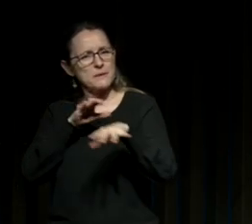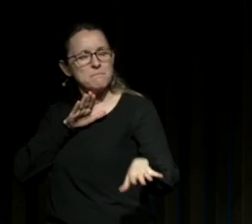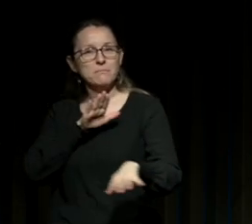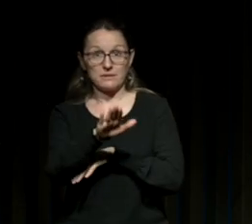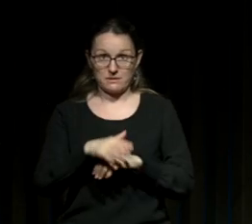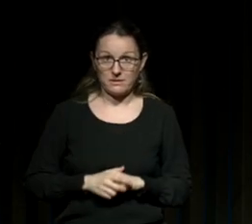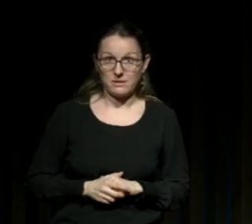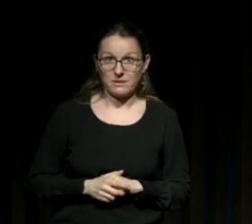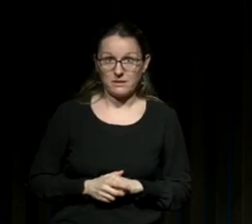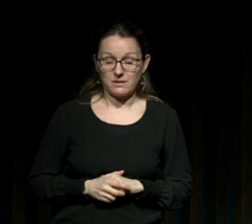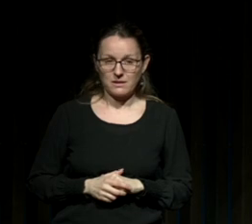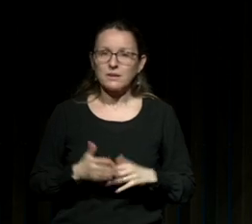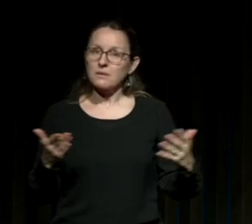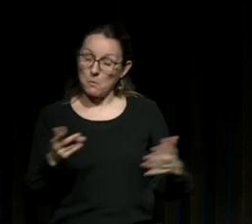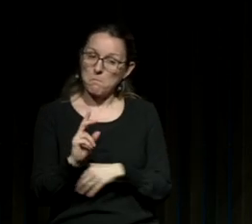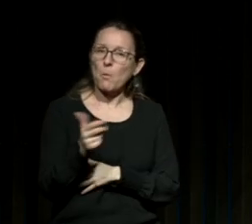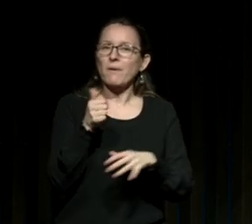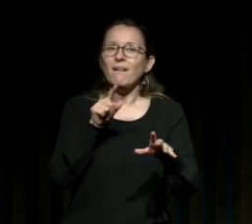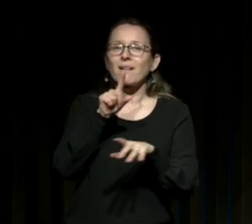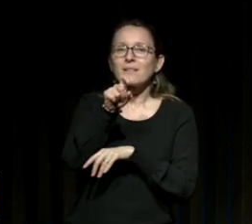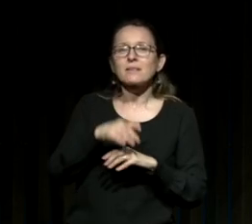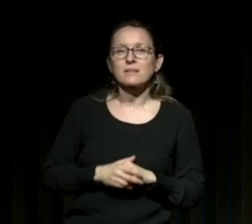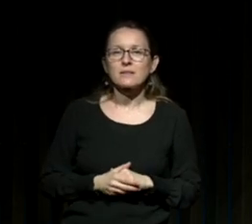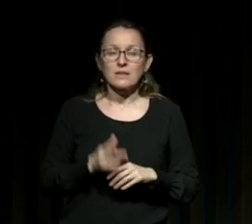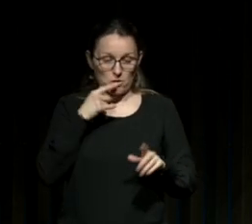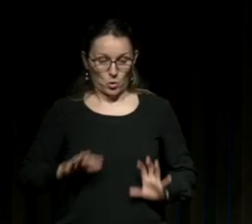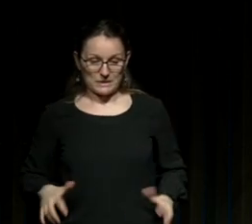que l'obésité est une maladie et c'est vrai que moi j'ai j'ai coutume de faire un petit atelier